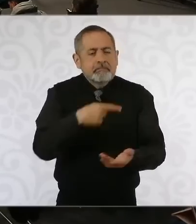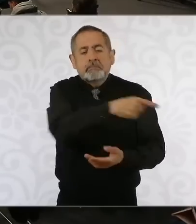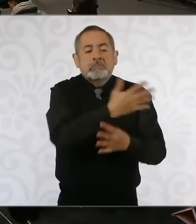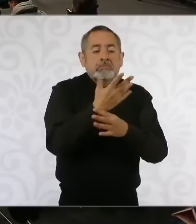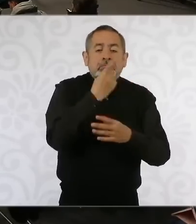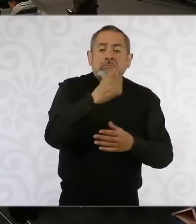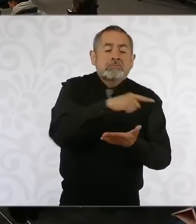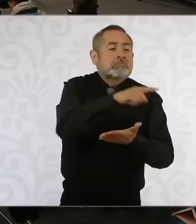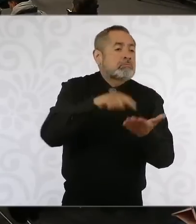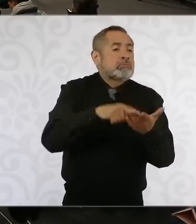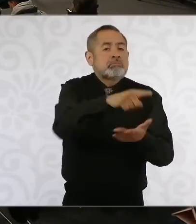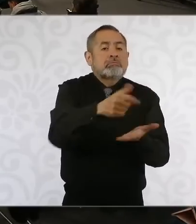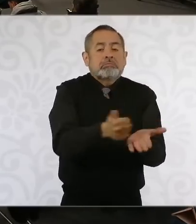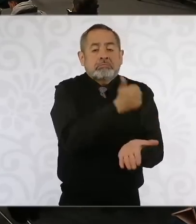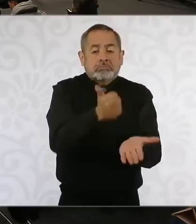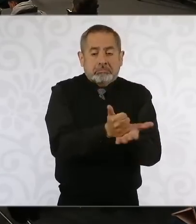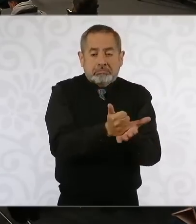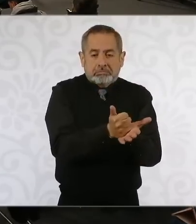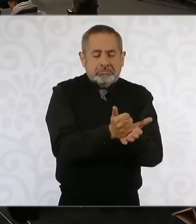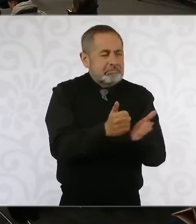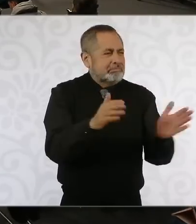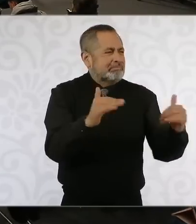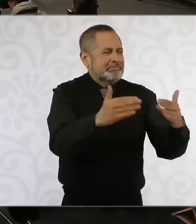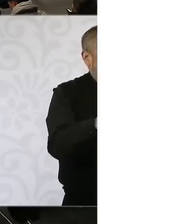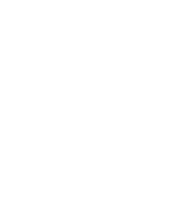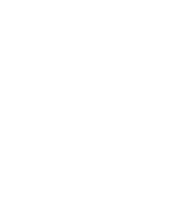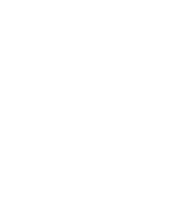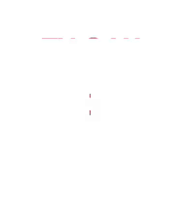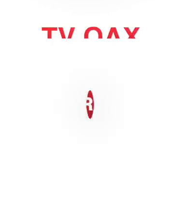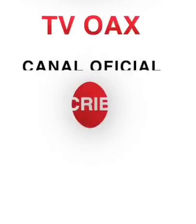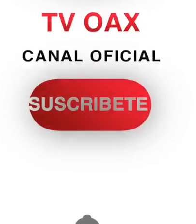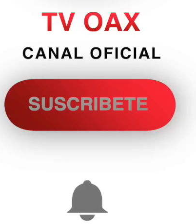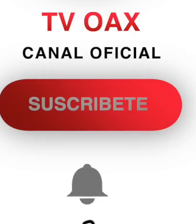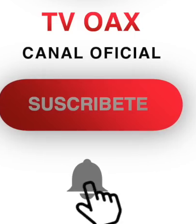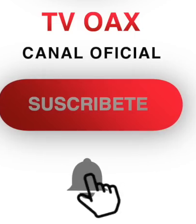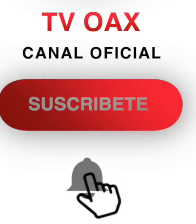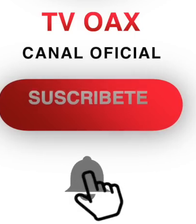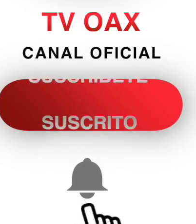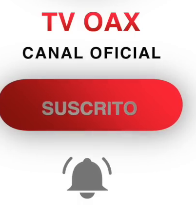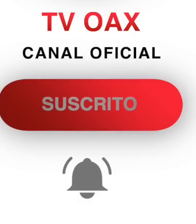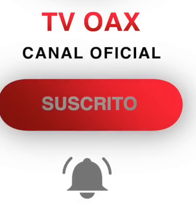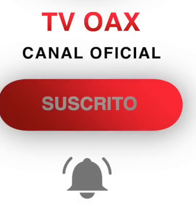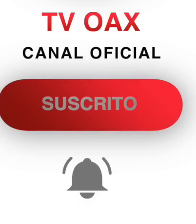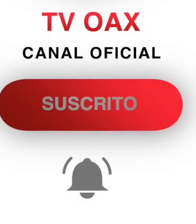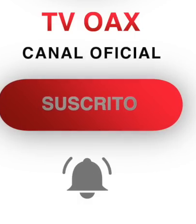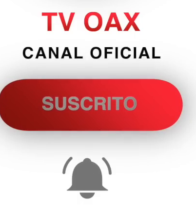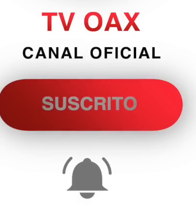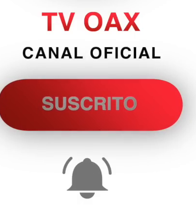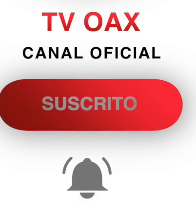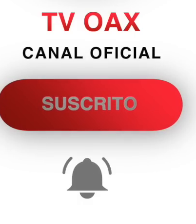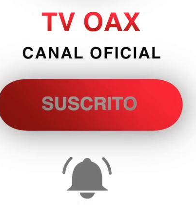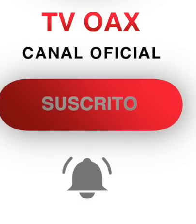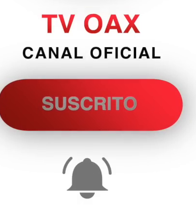de la ciudad o sea sí nos podrían este especificar eh de manera científica y de salud o sea por qué